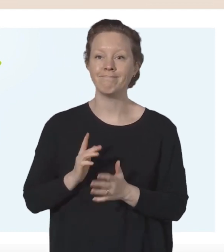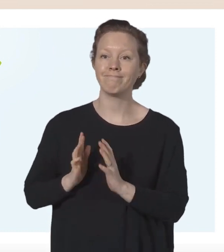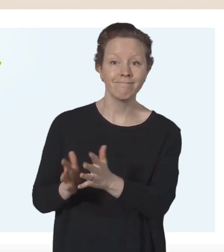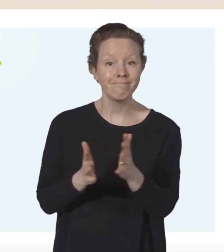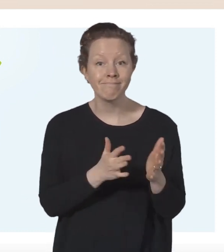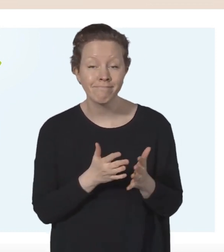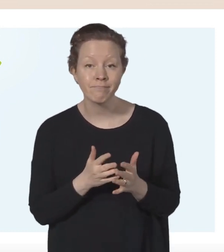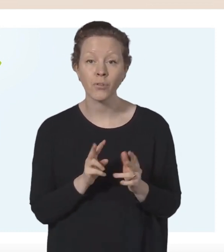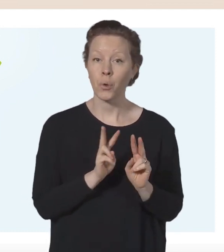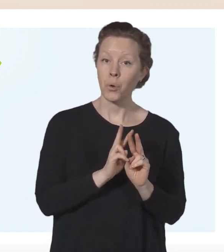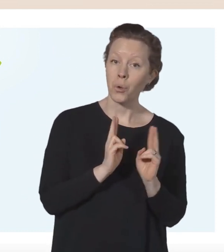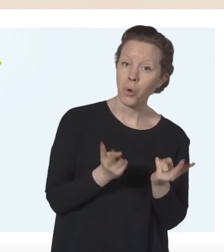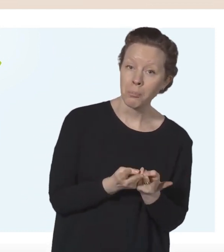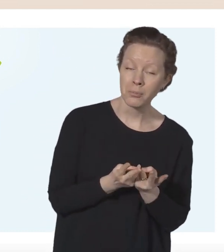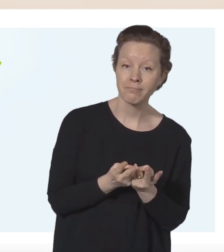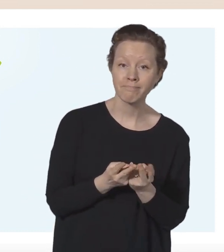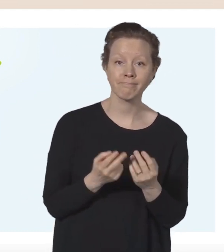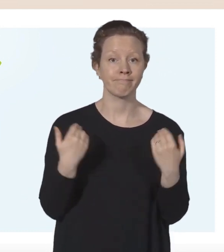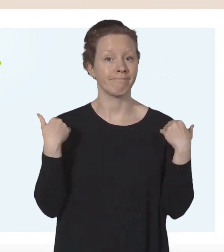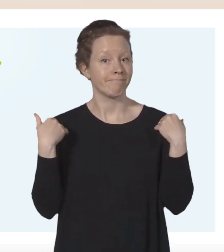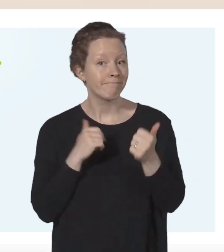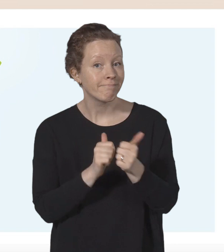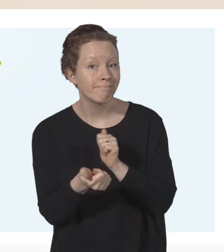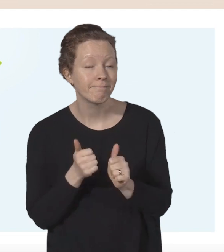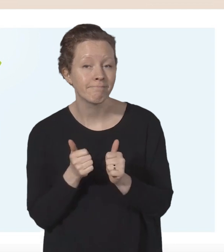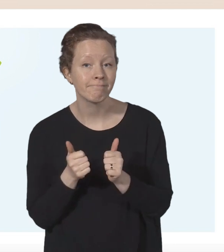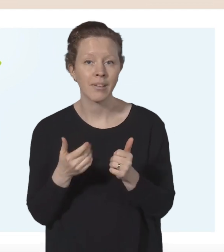där det tecknas: olika klubbar, idrottsverksamhet, -